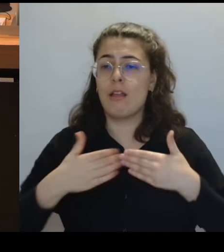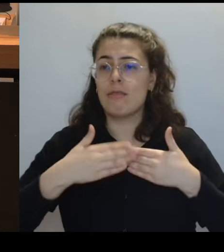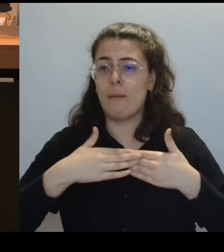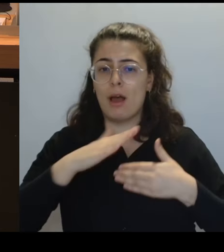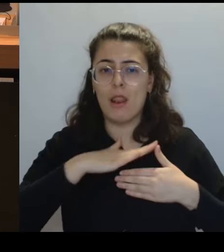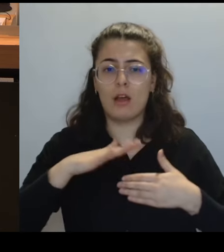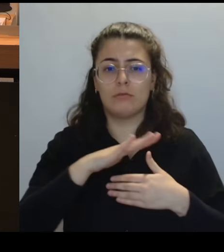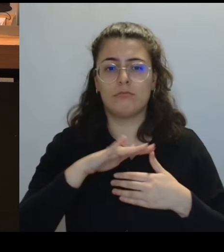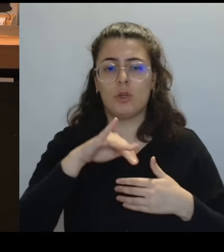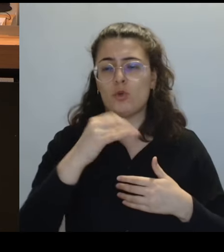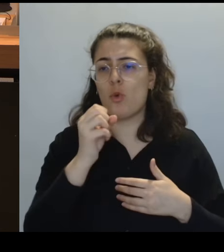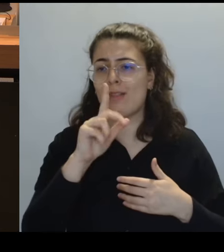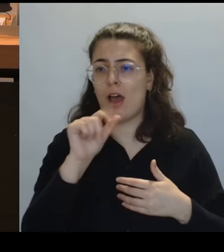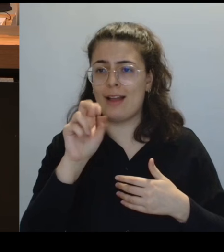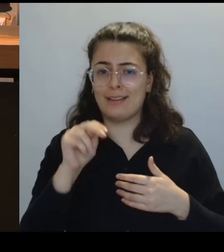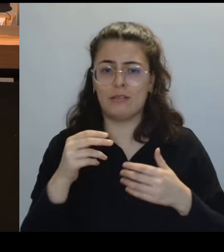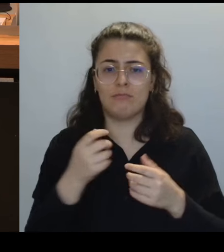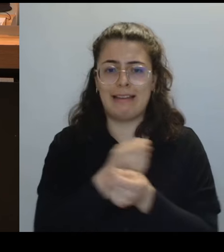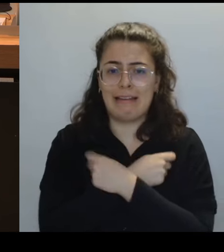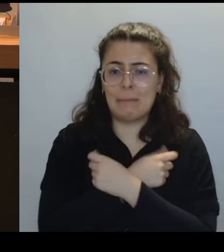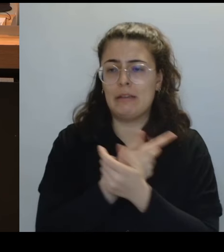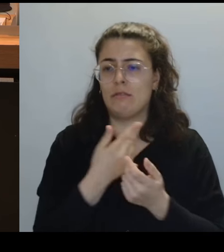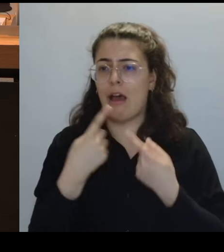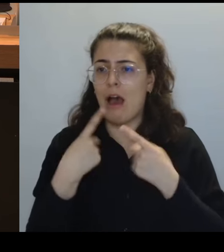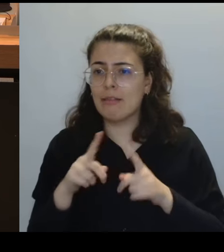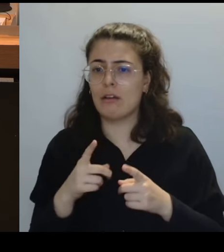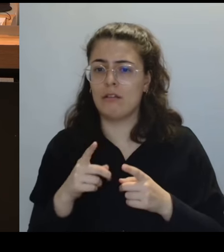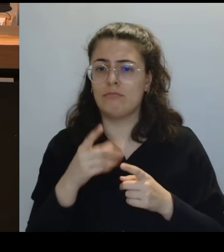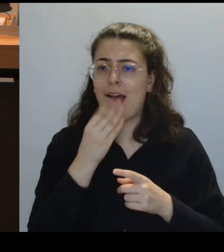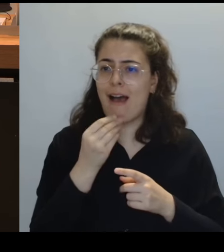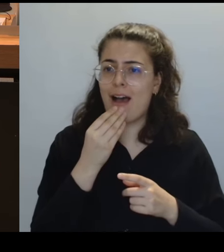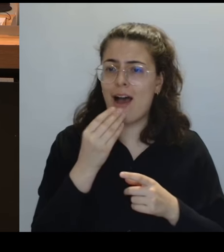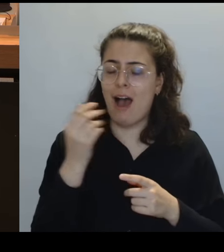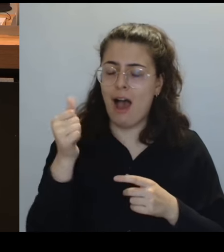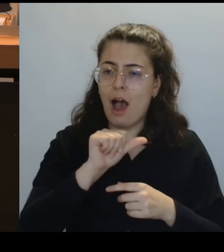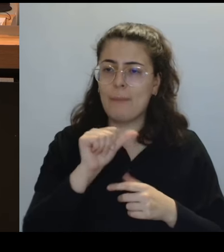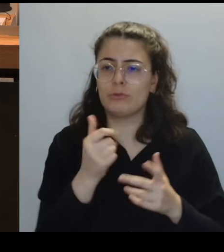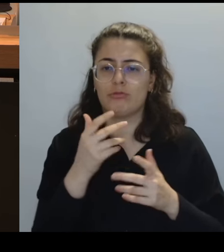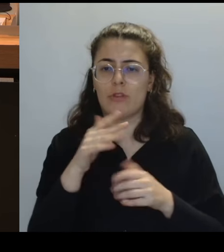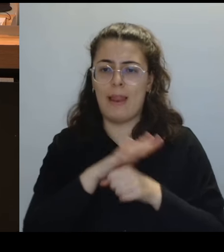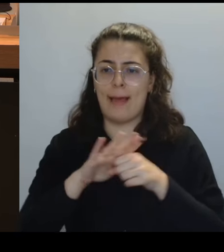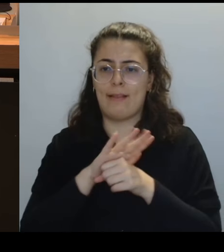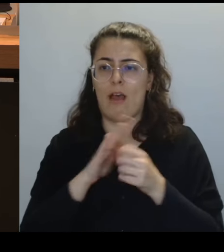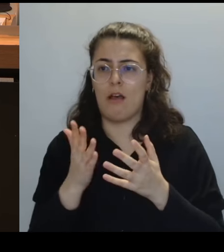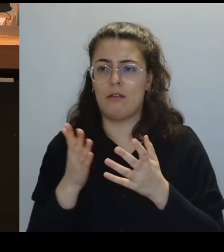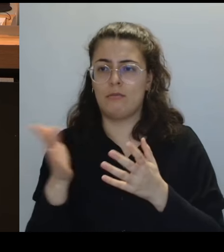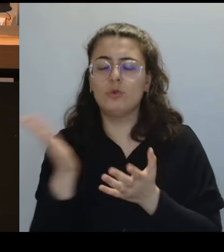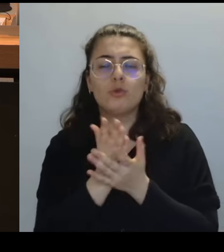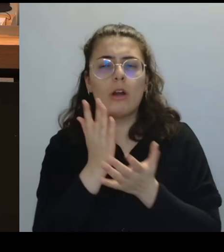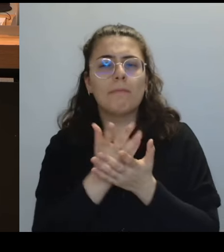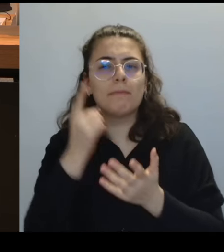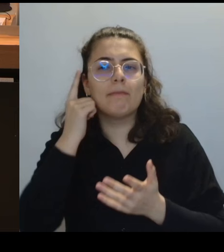Länder haben schon offensichtlich in weiser Voraussicht gesagt: Wir nehmen keine Flüchtlinge aus Gaza auf.